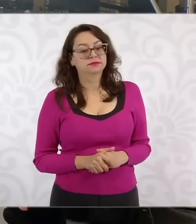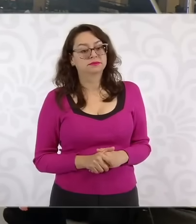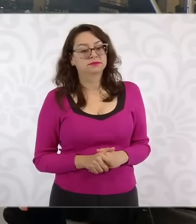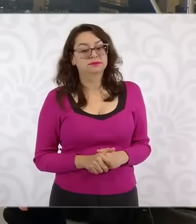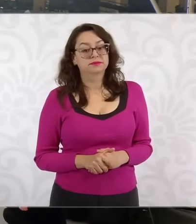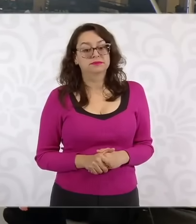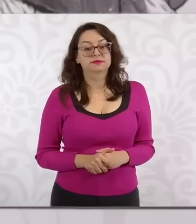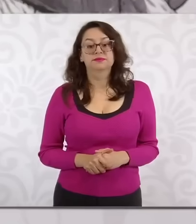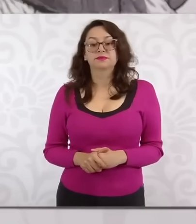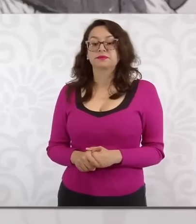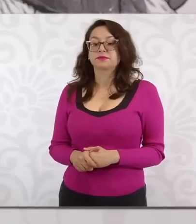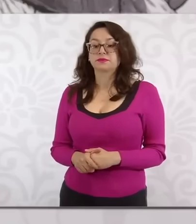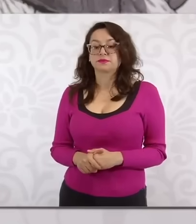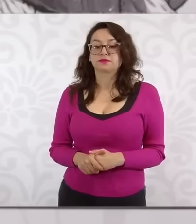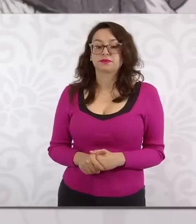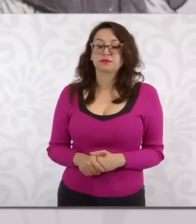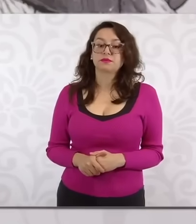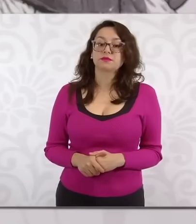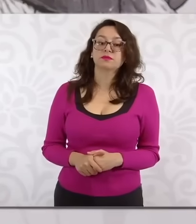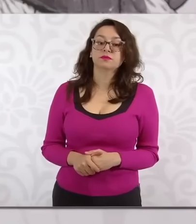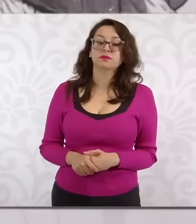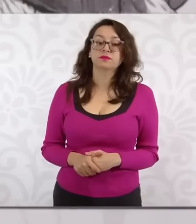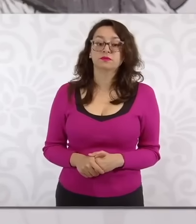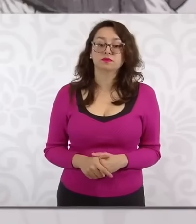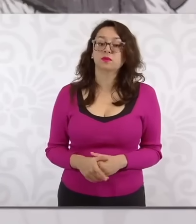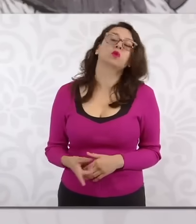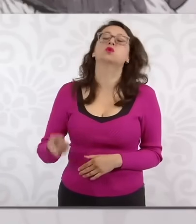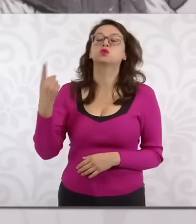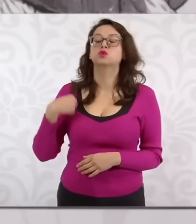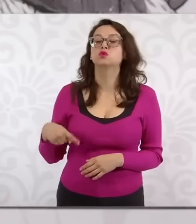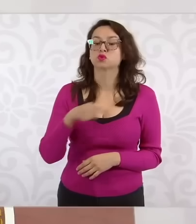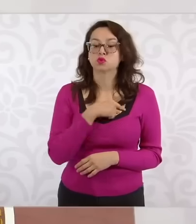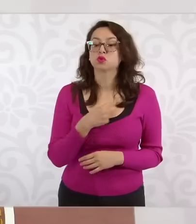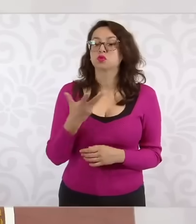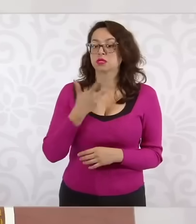Lo hemos expresado en varias ocasiones. Tenemos lo que llamamos el plan México,